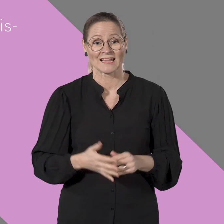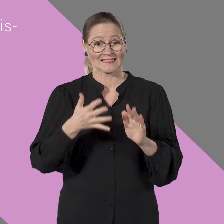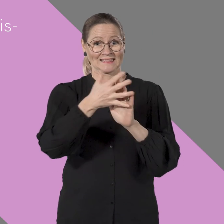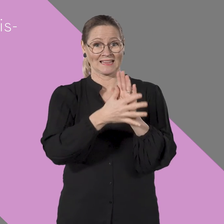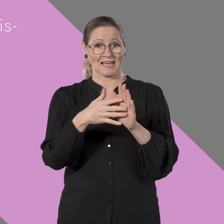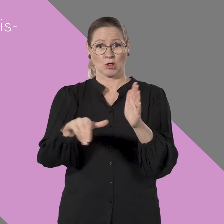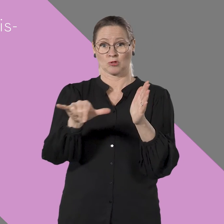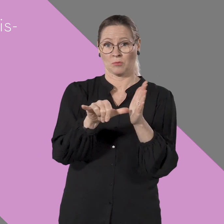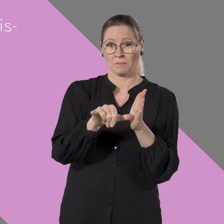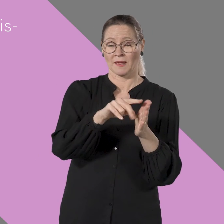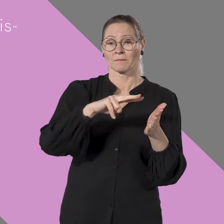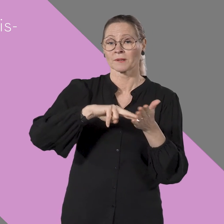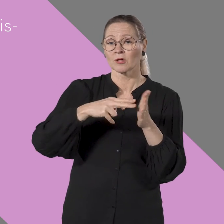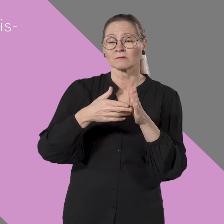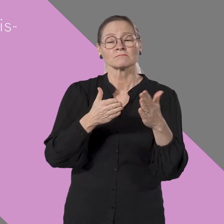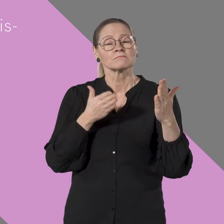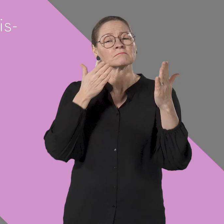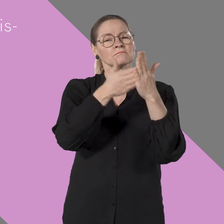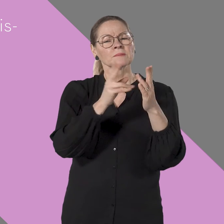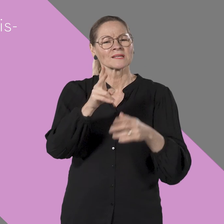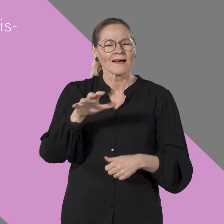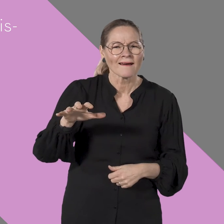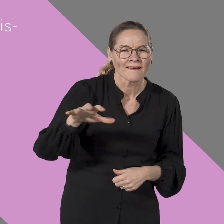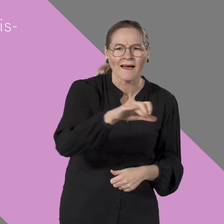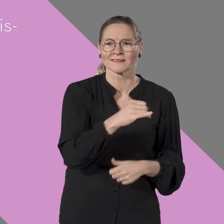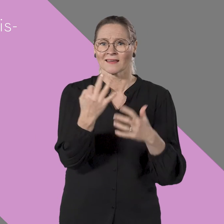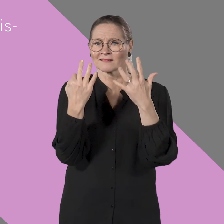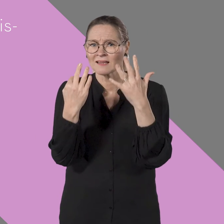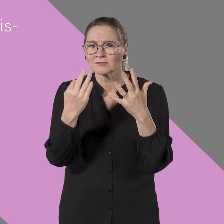Tegntube-projektin tavoitteena on luoda ymmärrystä kaikista kahdeksasta -